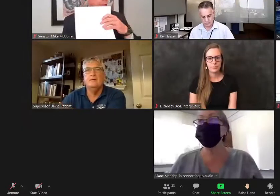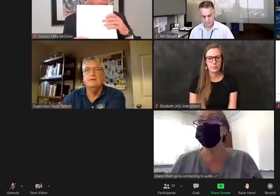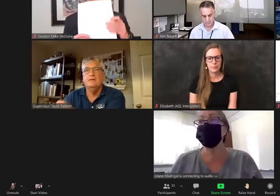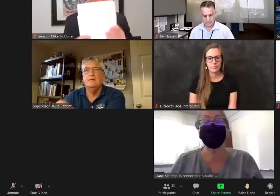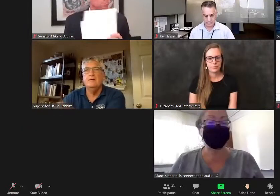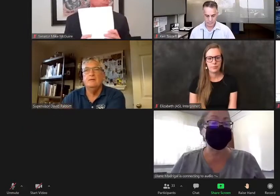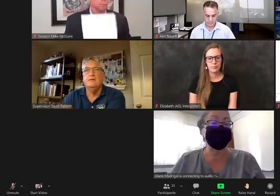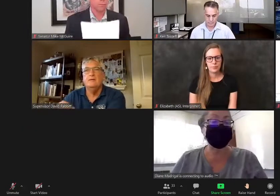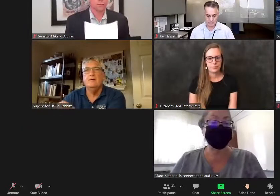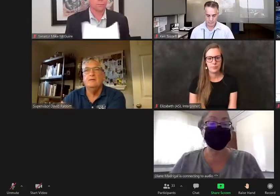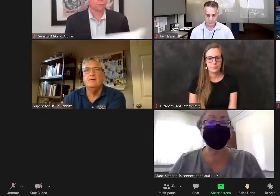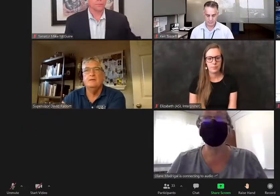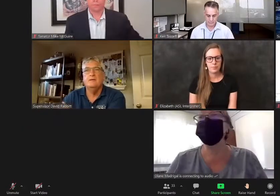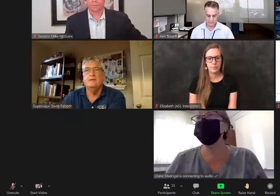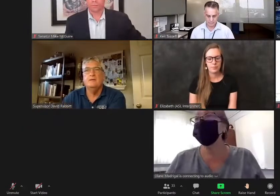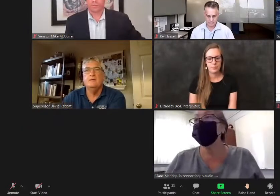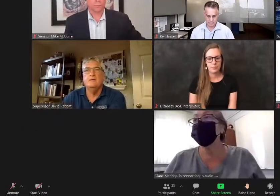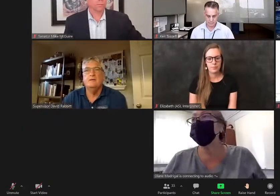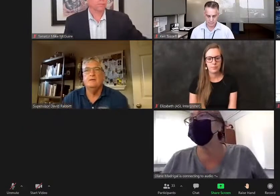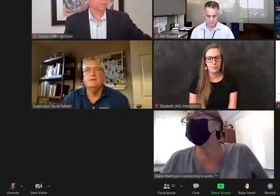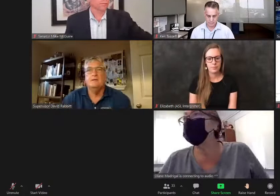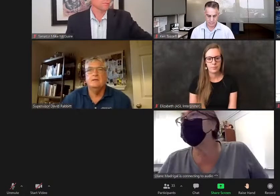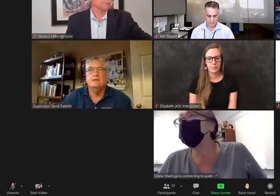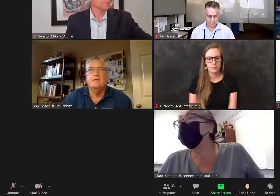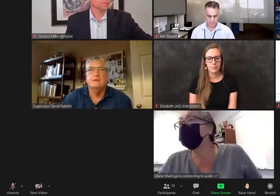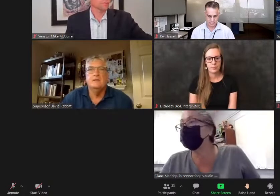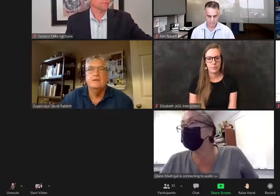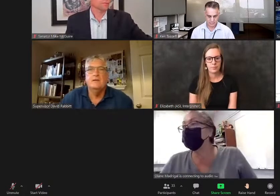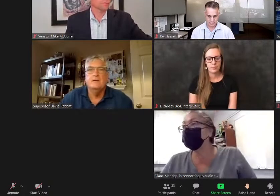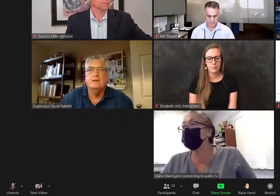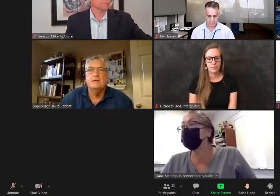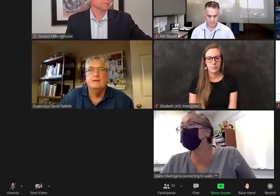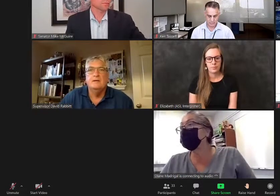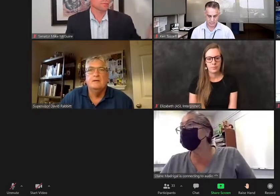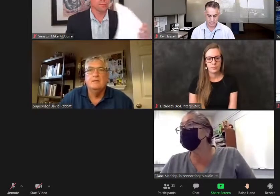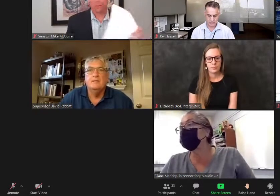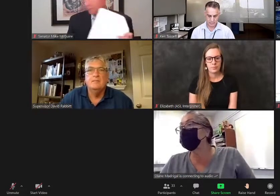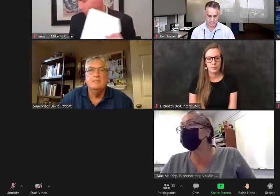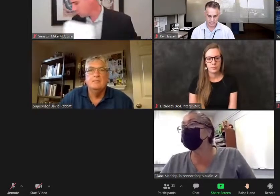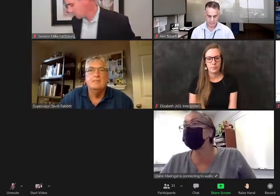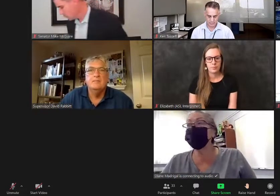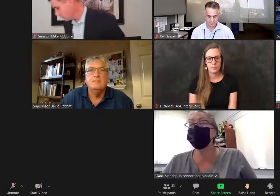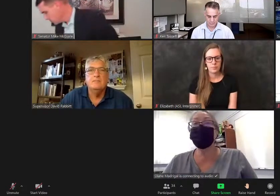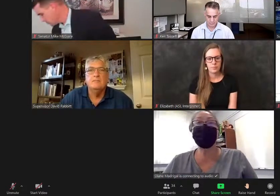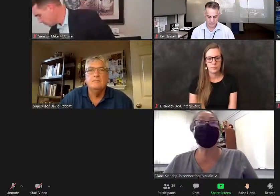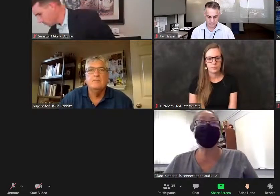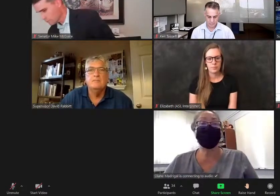YouTube con interpretación al español por escuchar la versión en español. Puedo usar el link de YouTube que se